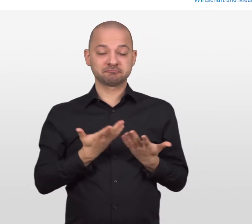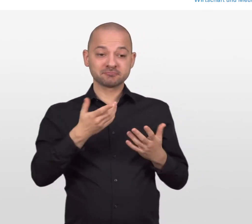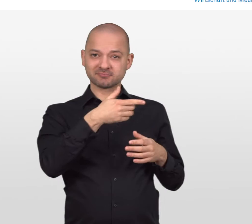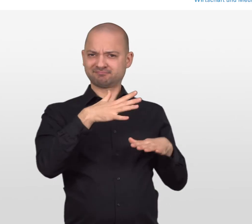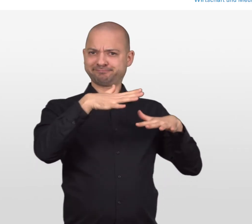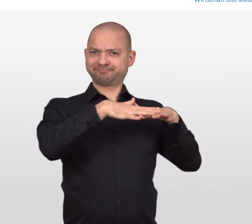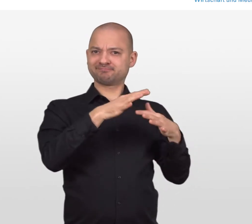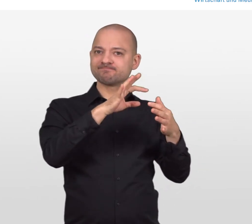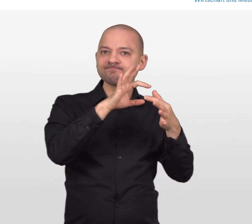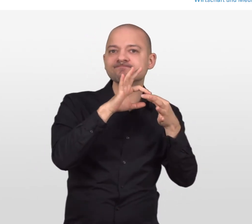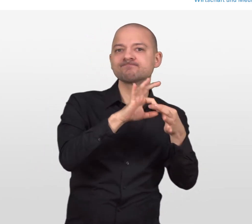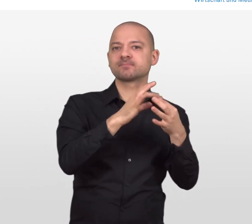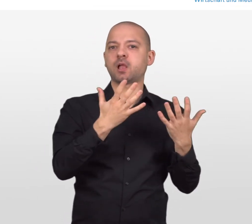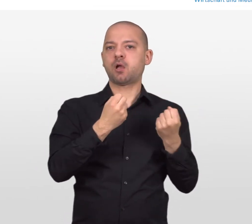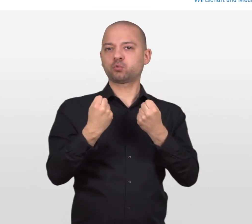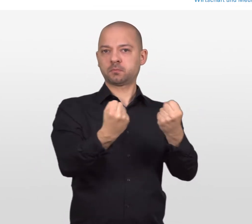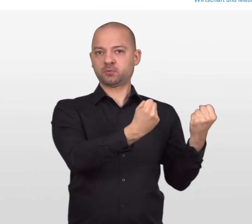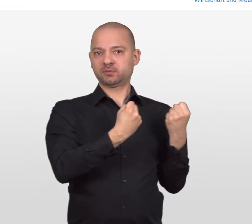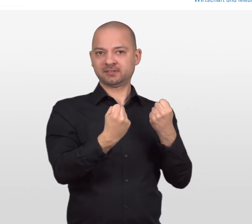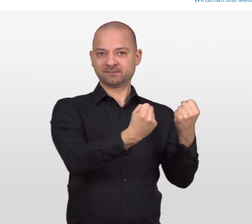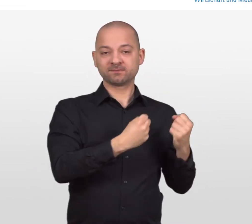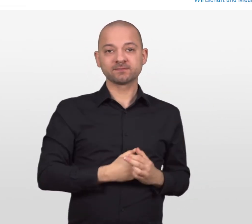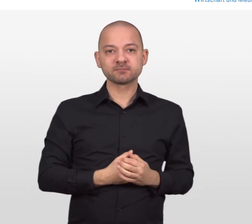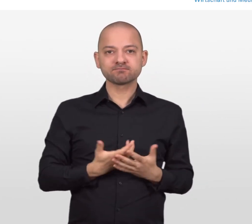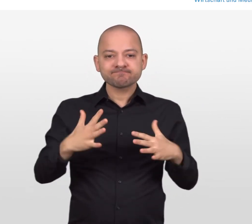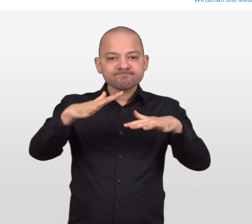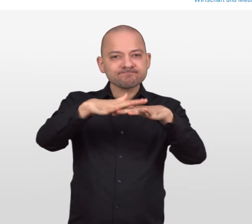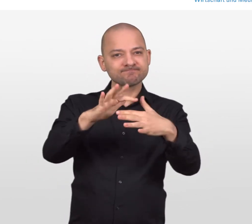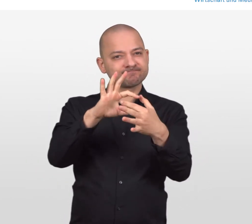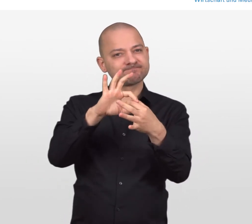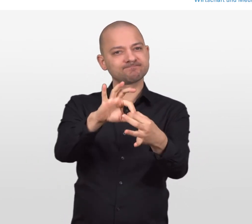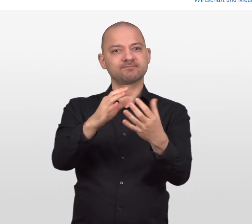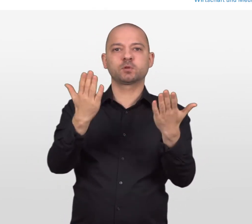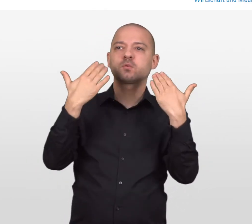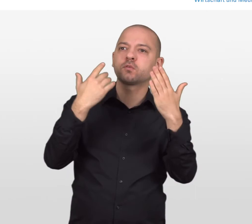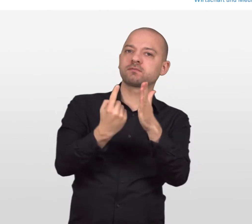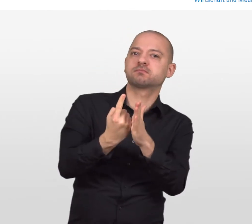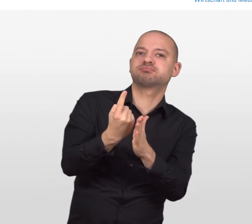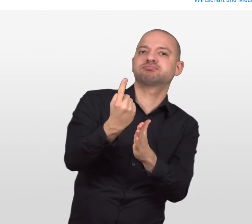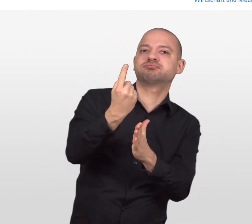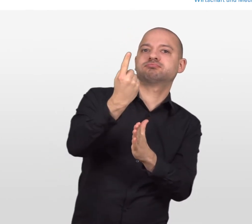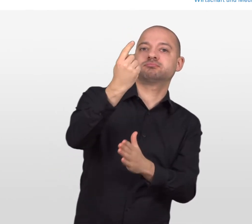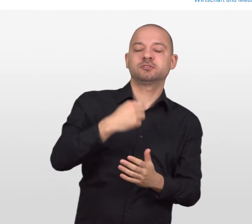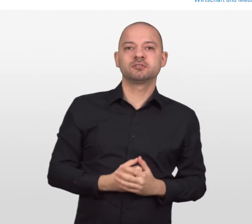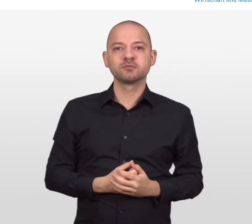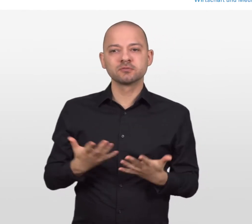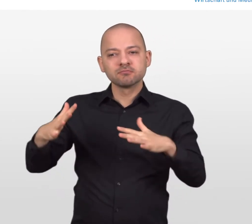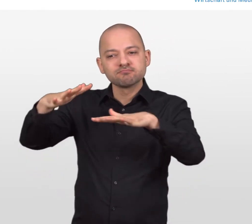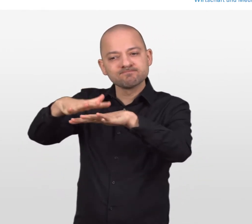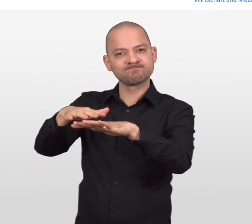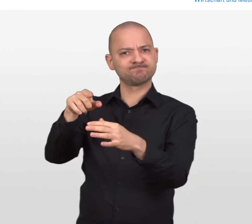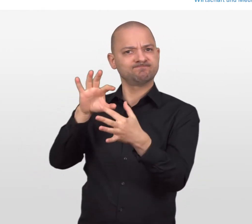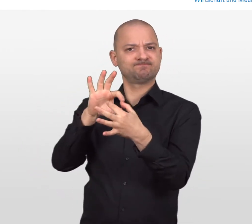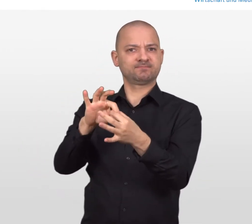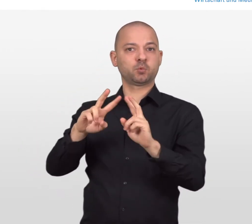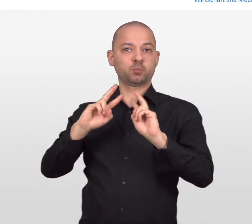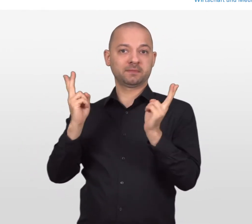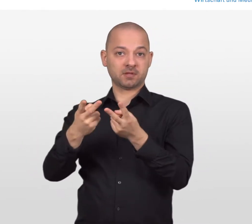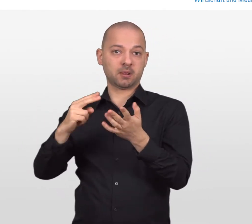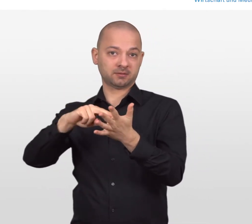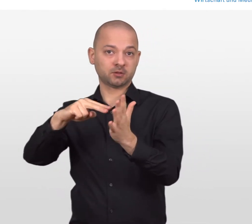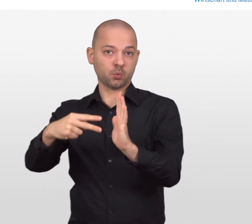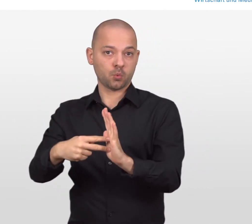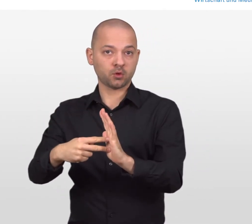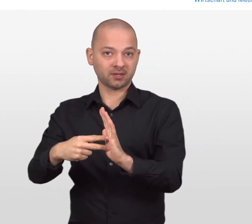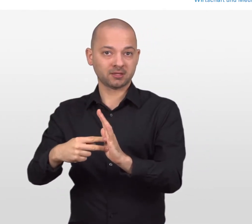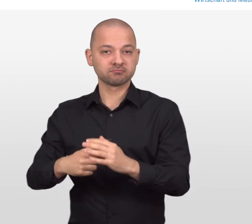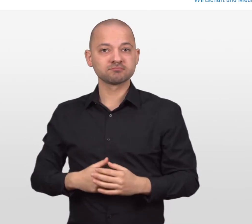wie zum Beispiel Automotive, Aerospace oder Umwelttechnologie.